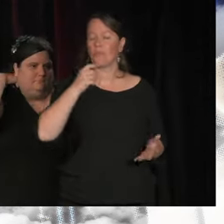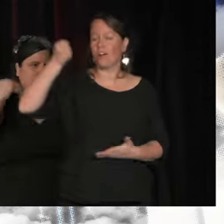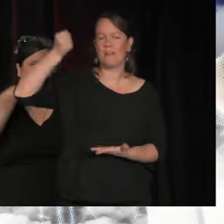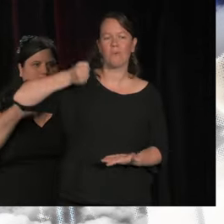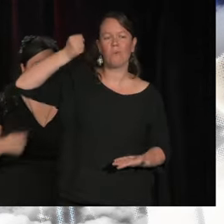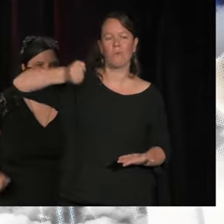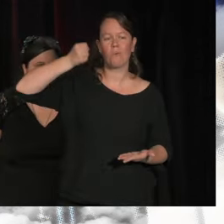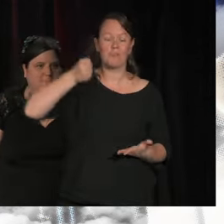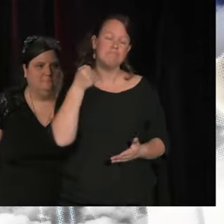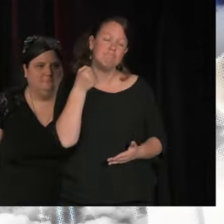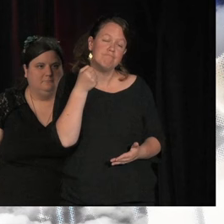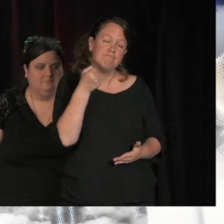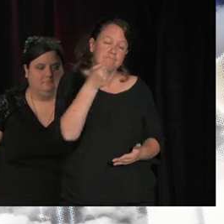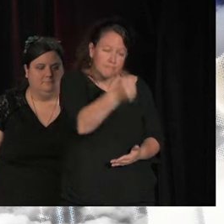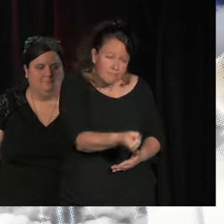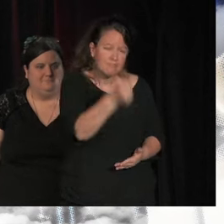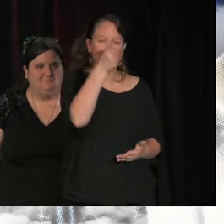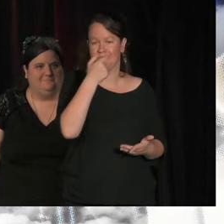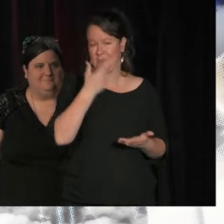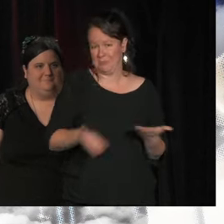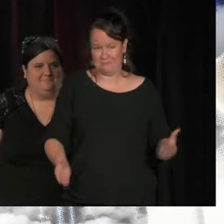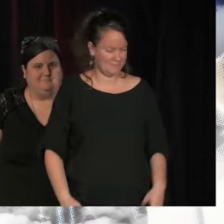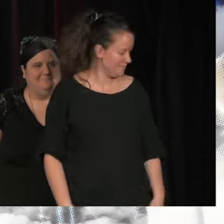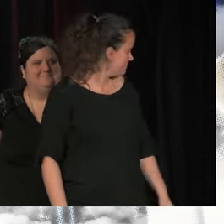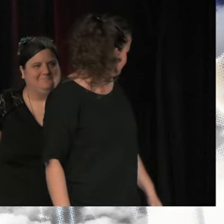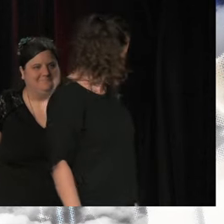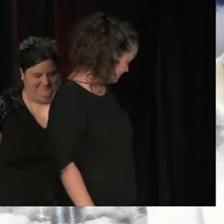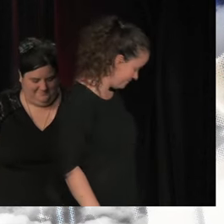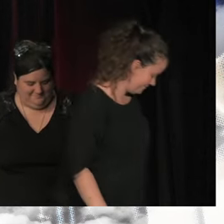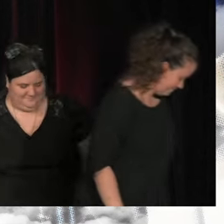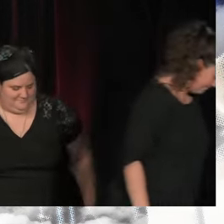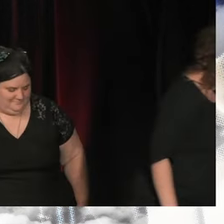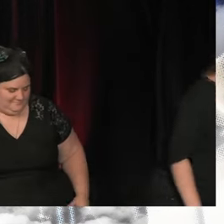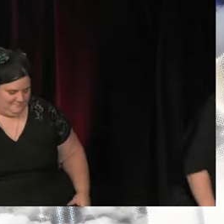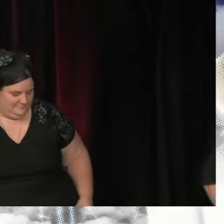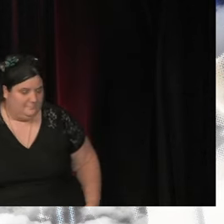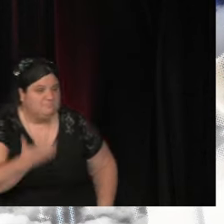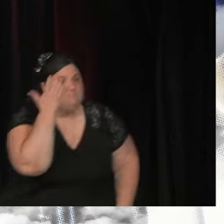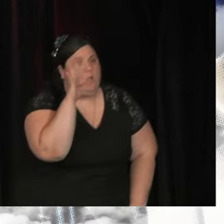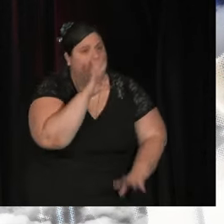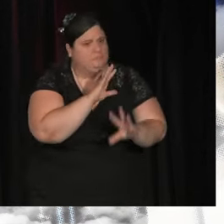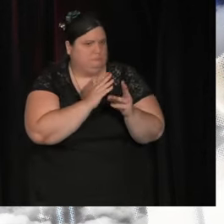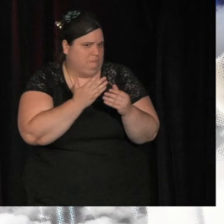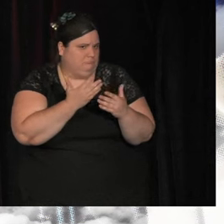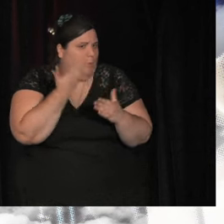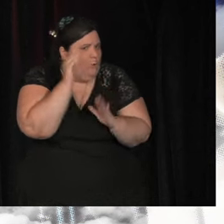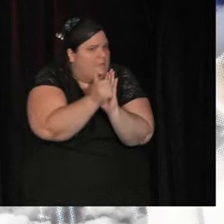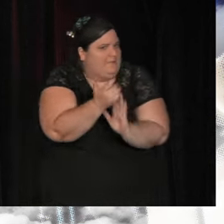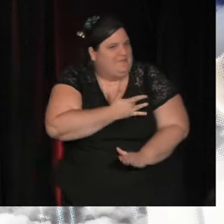tu pouvais le suivre et tu étais là… Ça marche, c'est nickel. Et tu as des héros, autant il y en a que tu peux mettre un petit peu dans le même sac, tu vois, les Cassidy,